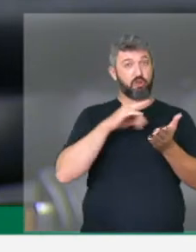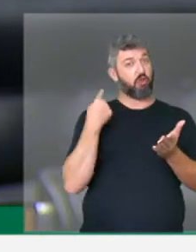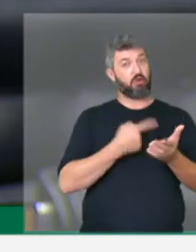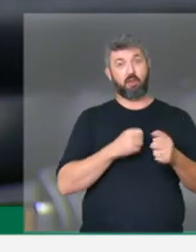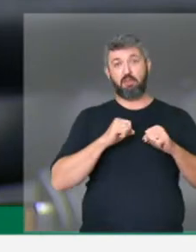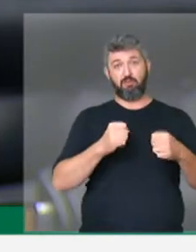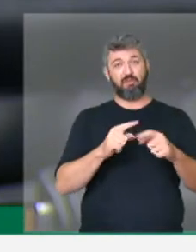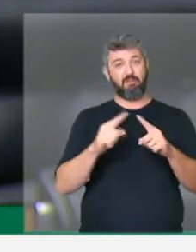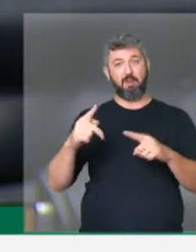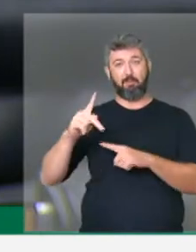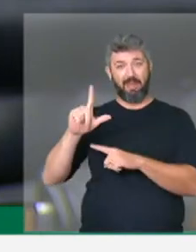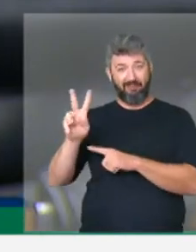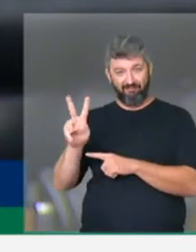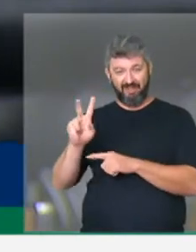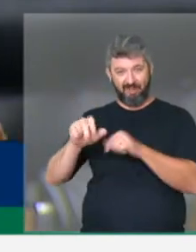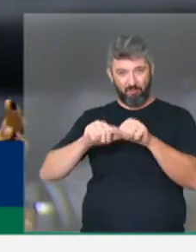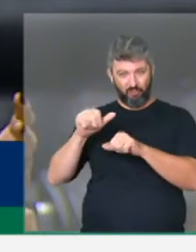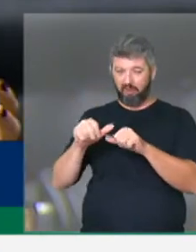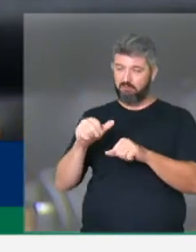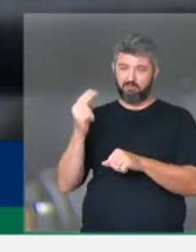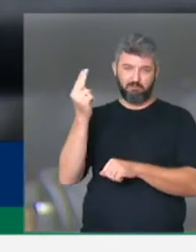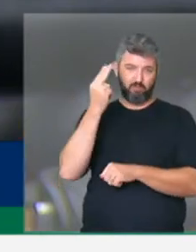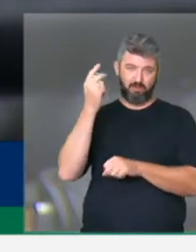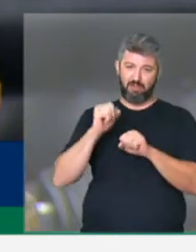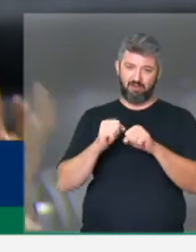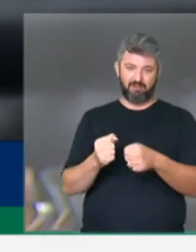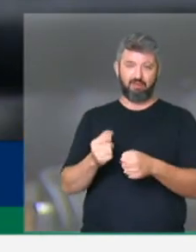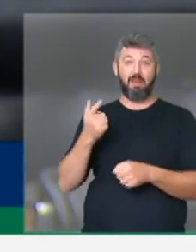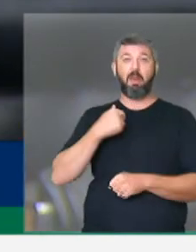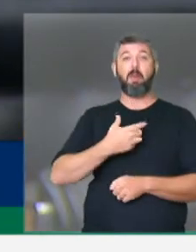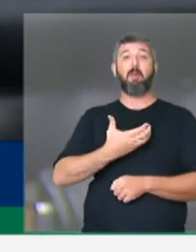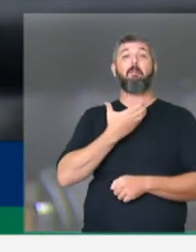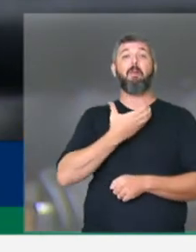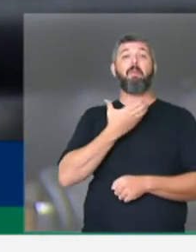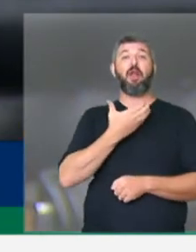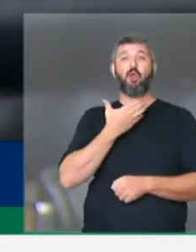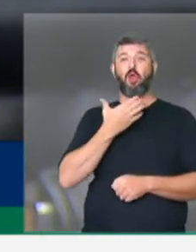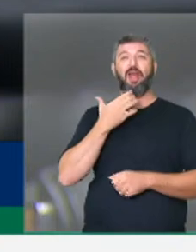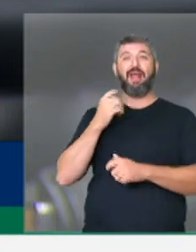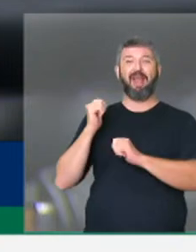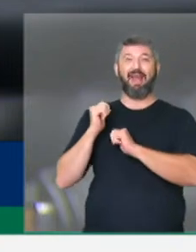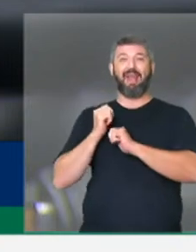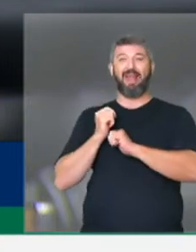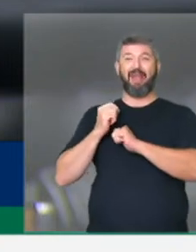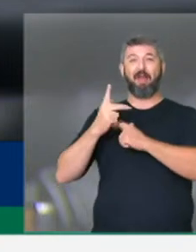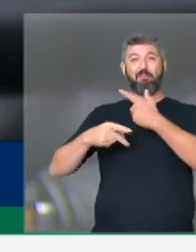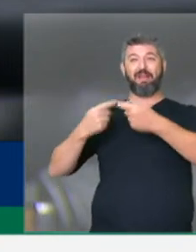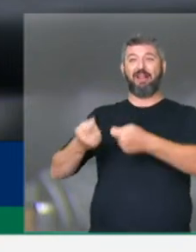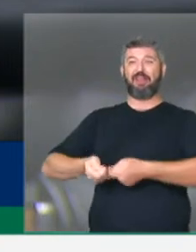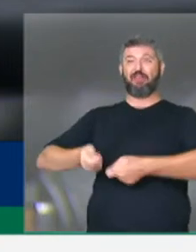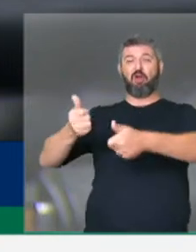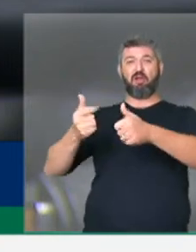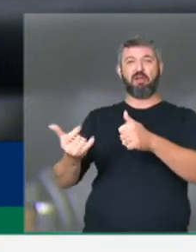DE 85% DO PRINCIPAL CORRIGIDO POR UMA TR INFERIOR, E FOI EXTINTA E ZERADA DESDE SETEMBRO DE 17. RESSALTE-SE QUE ESSA TAXA COMO INSTRUMENTO